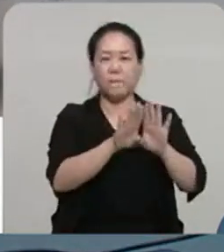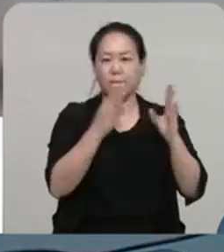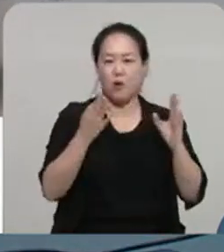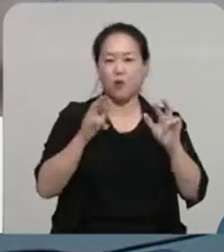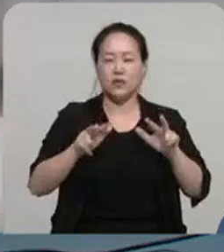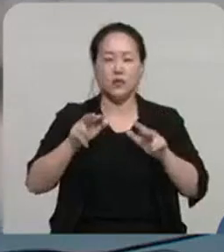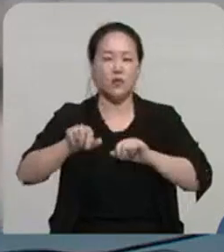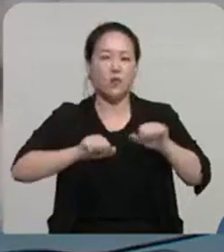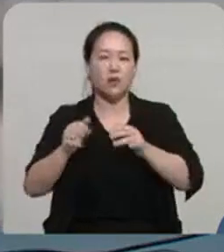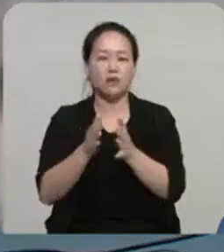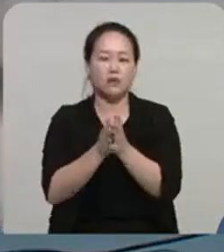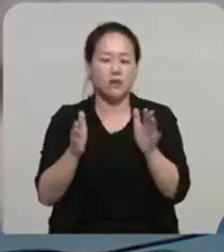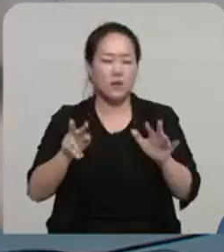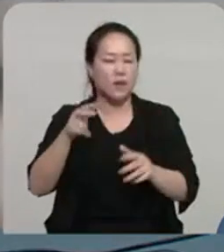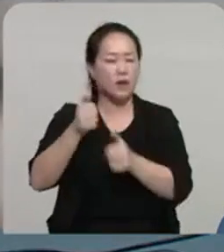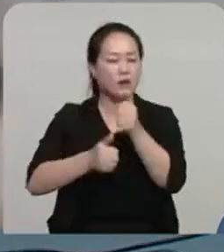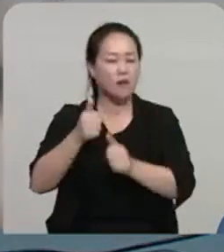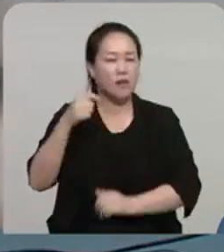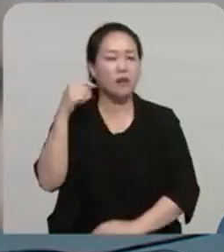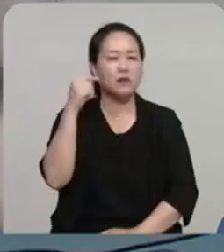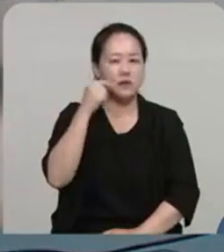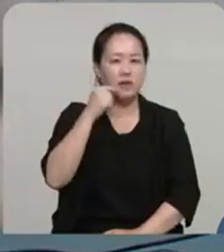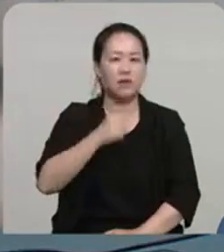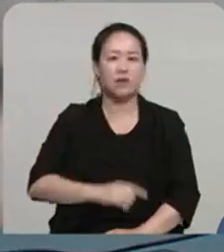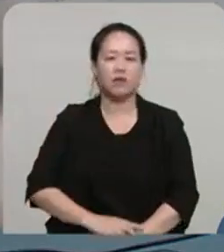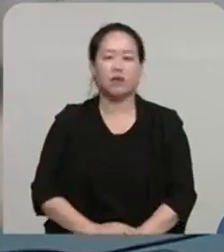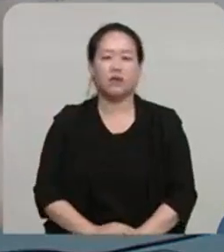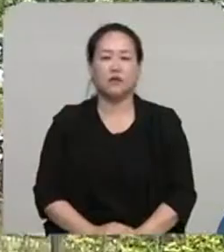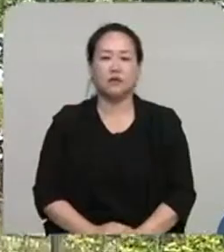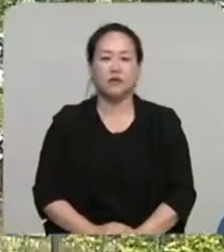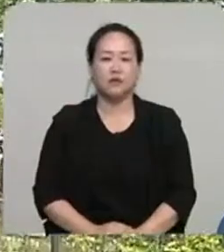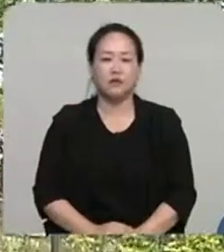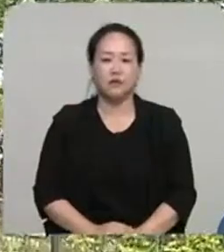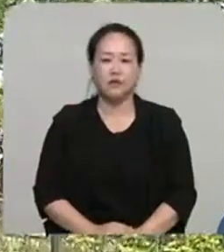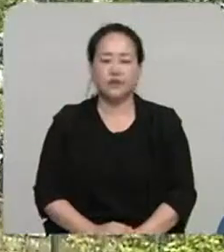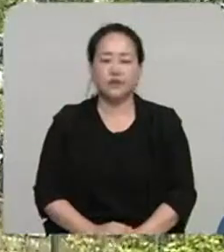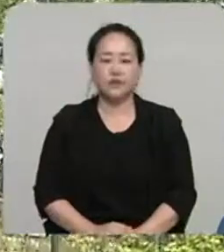보도에 서승신 기자입니다. 리포트